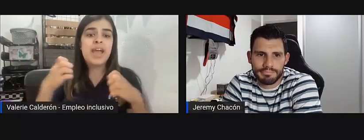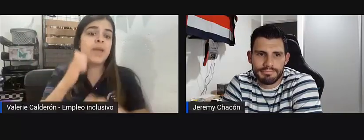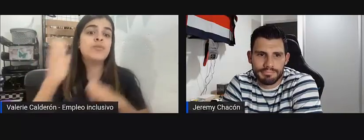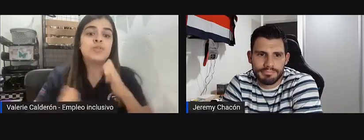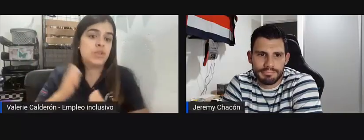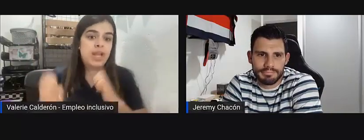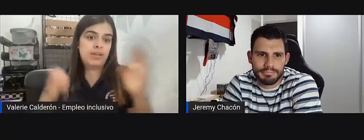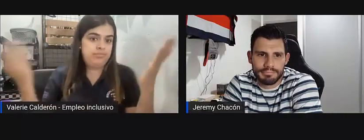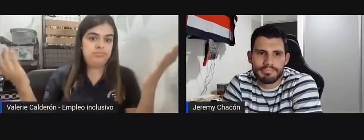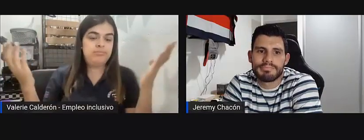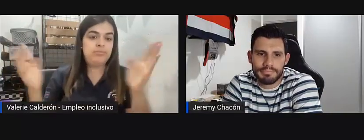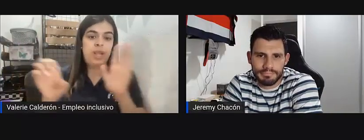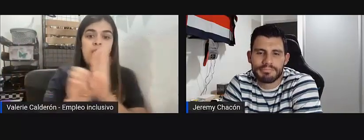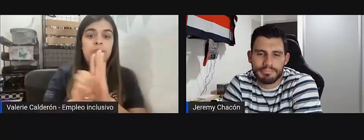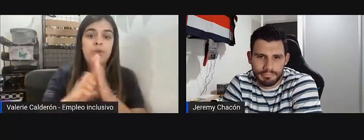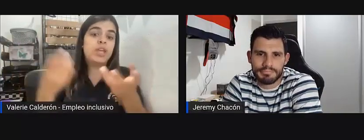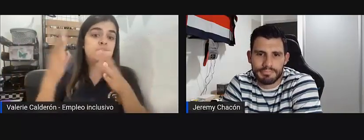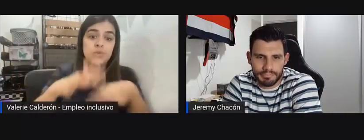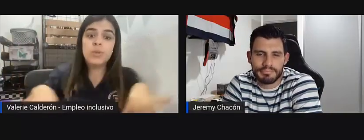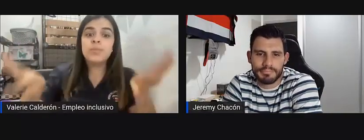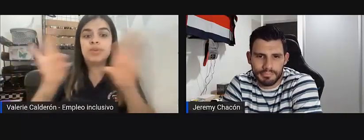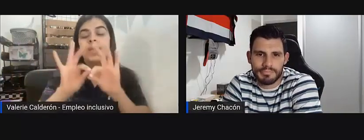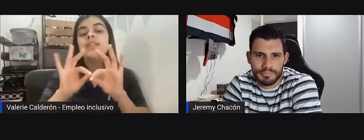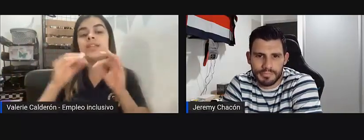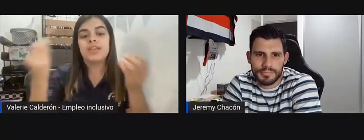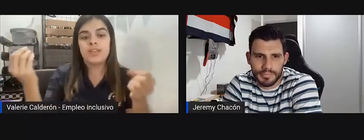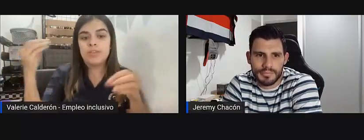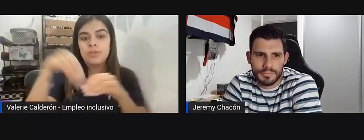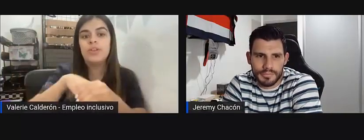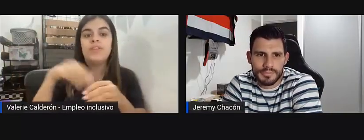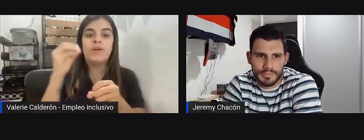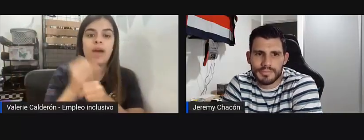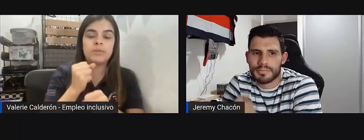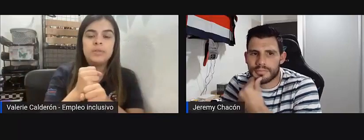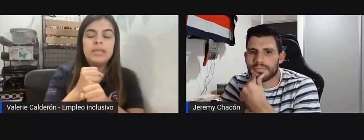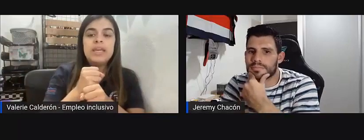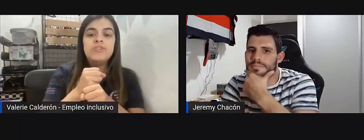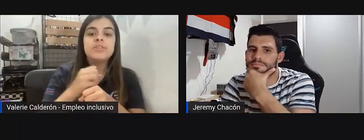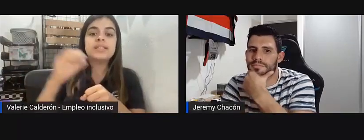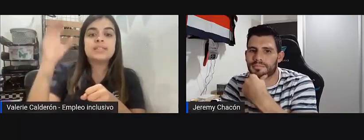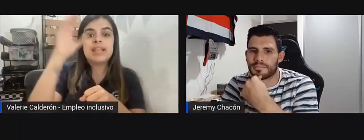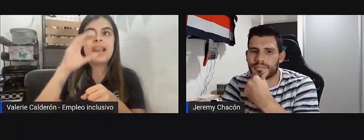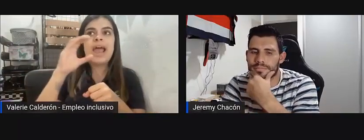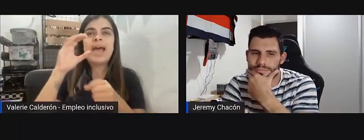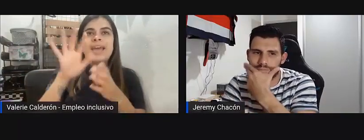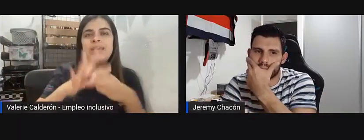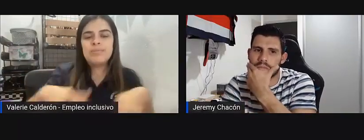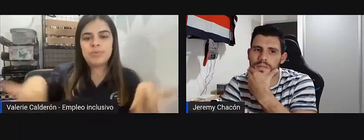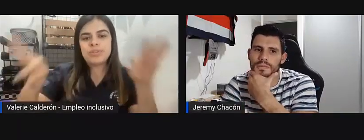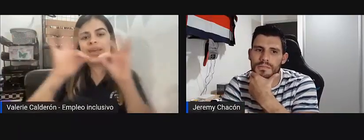emocional por ejemplo que es muy importante dentro del trabajo entonces es la importancia